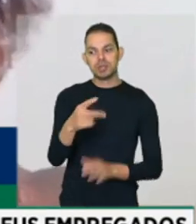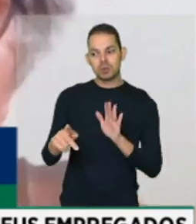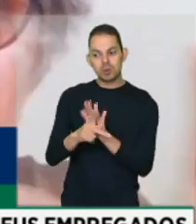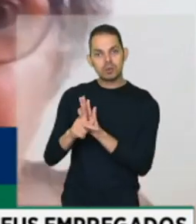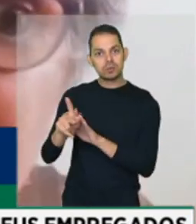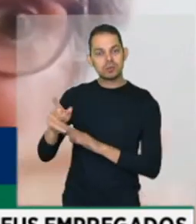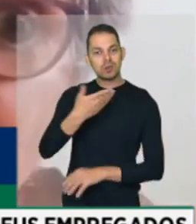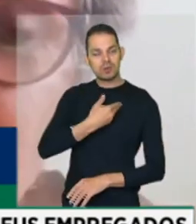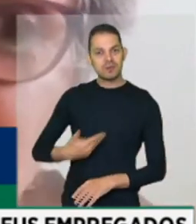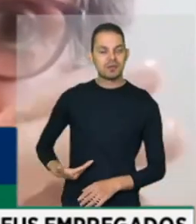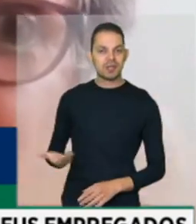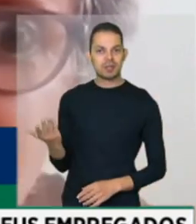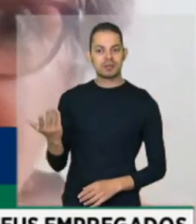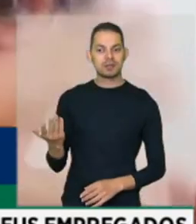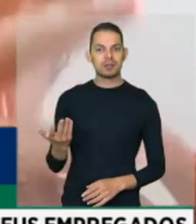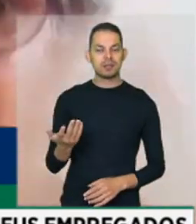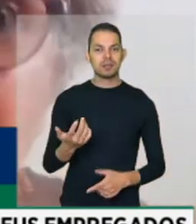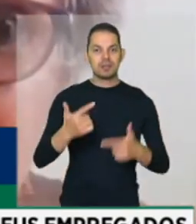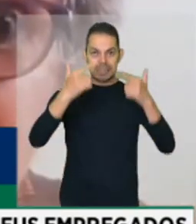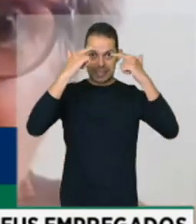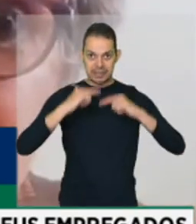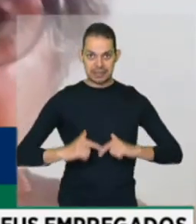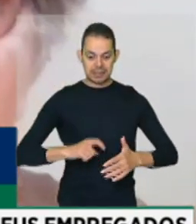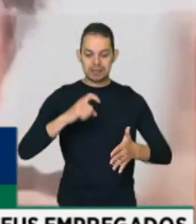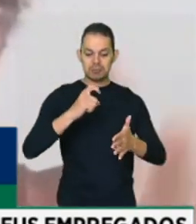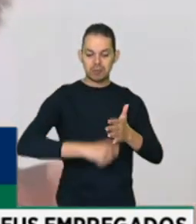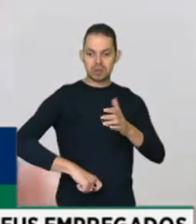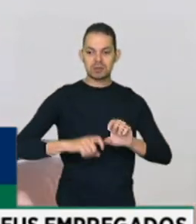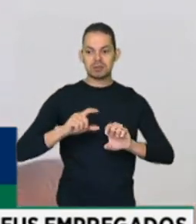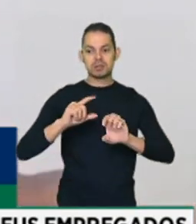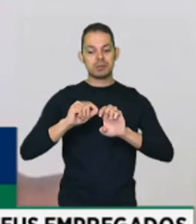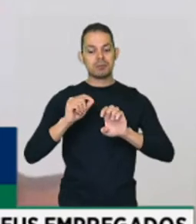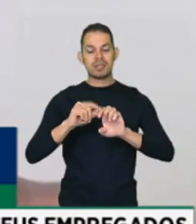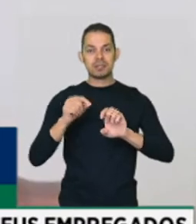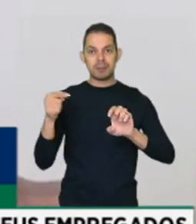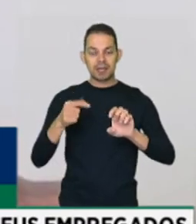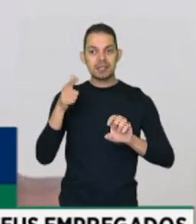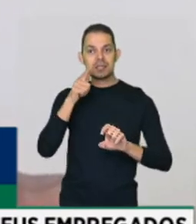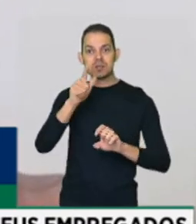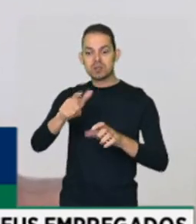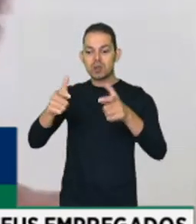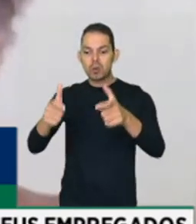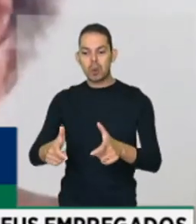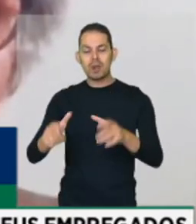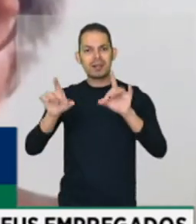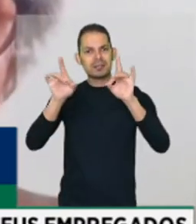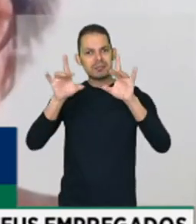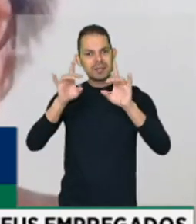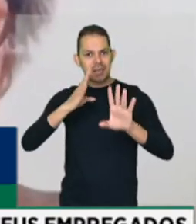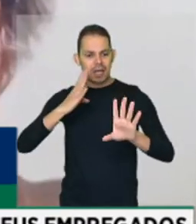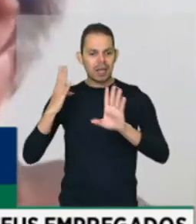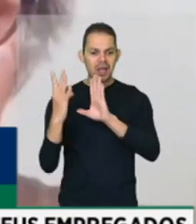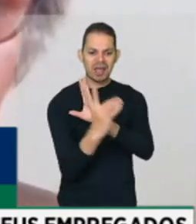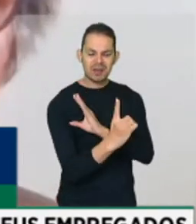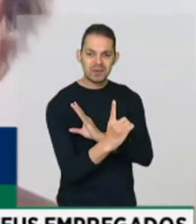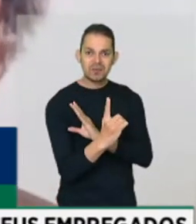PÚBLICO. OU SEJA, QUE VOCÊ ISENTA IMPOSTOS DE EMPRESÁRIOS PARA QUE ELES POSSAM [CAMPAINHA] TER LUGAR PRIVILEGIADO NA FILA COM RELAÇÃO A VACINAÇÃO, ISSO